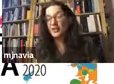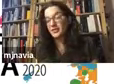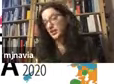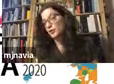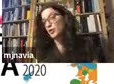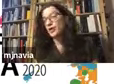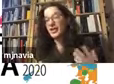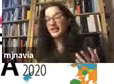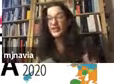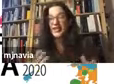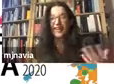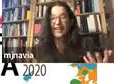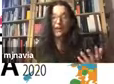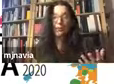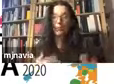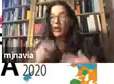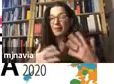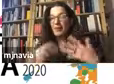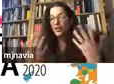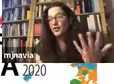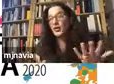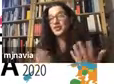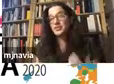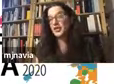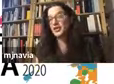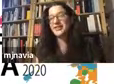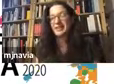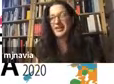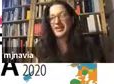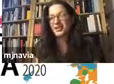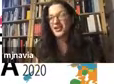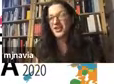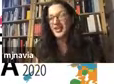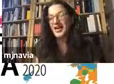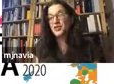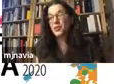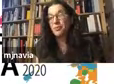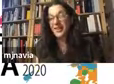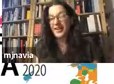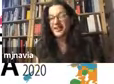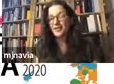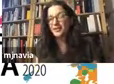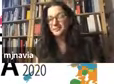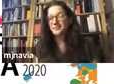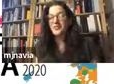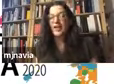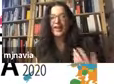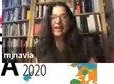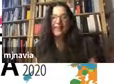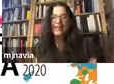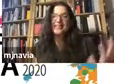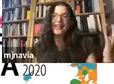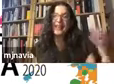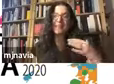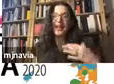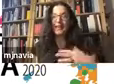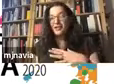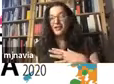Fue un audiolibro que se ganó un premio a la mejor voz, mejor interpretación hace un par de años. Y si quieren mirar los